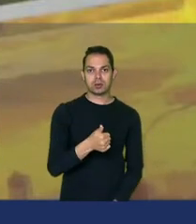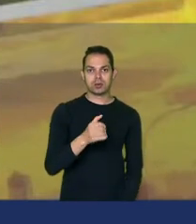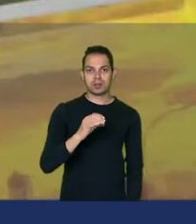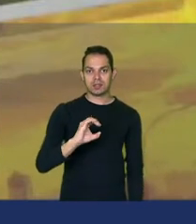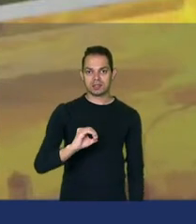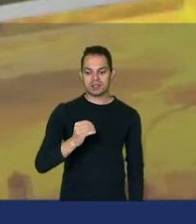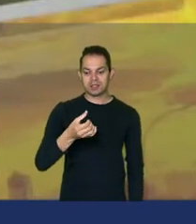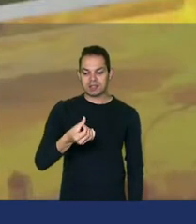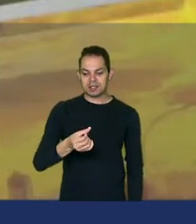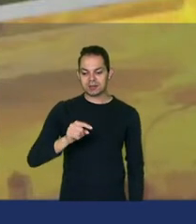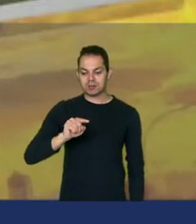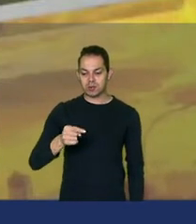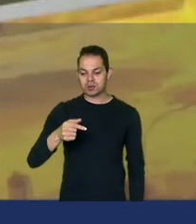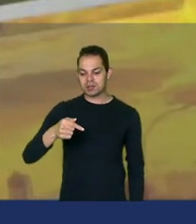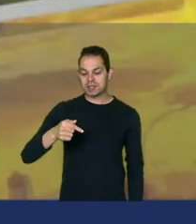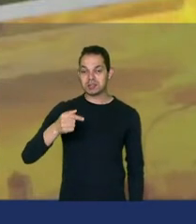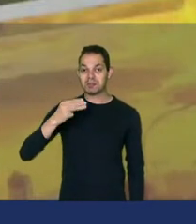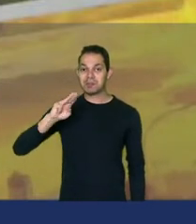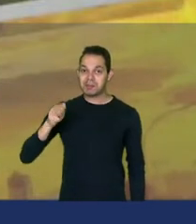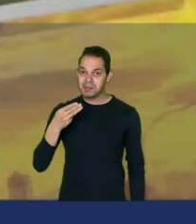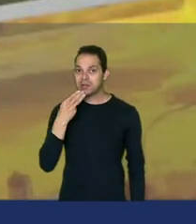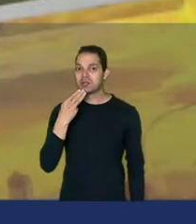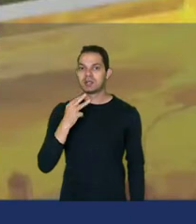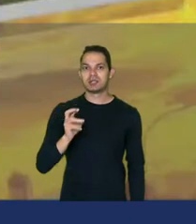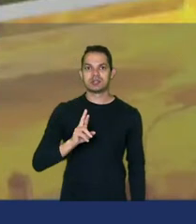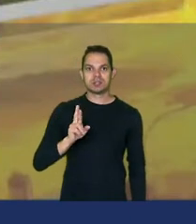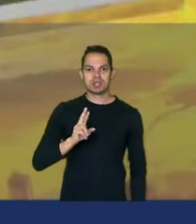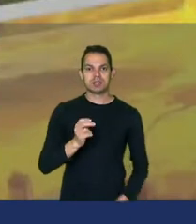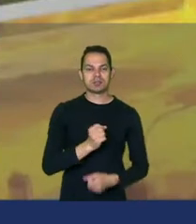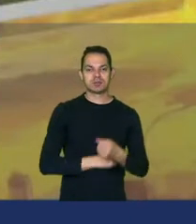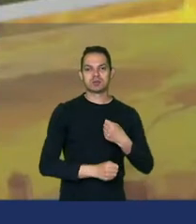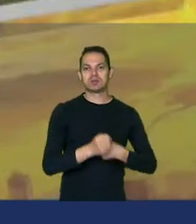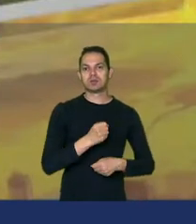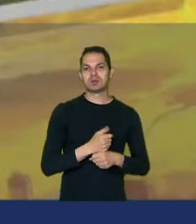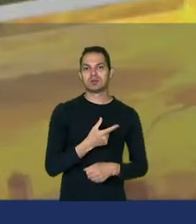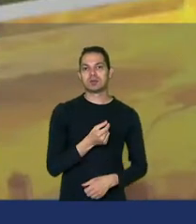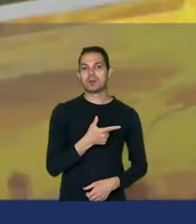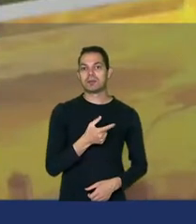ANUNCIANDO LUCRO DE 106.7 BILHÕES DE REAIS NO ANO